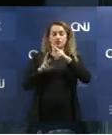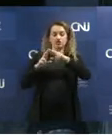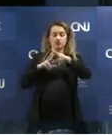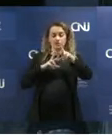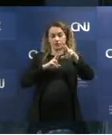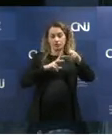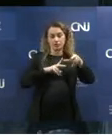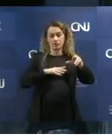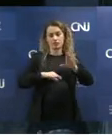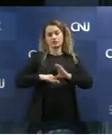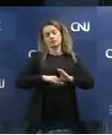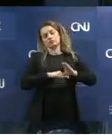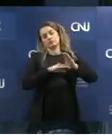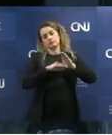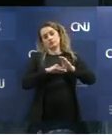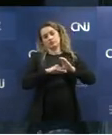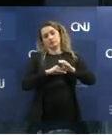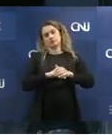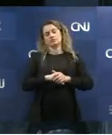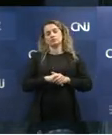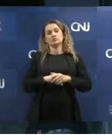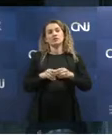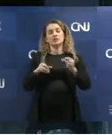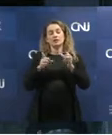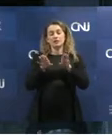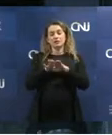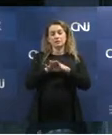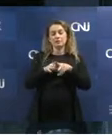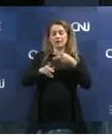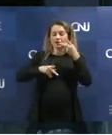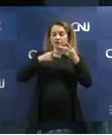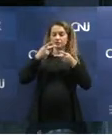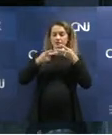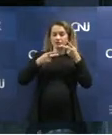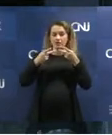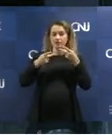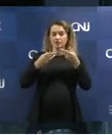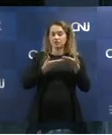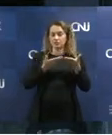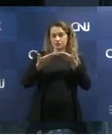e as palavras brilhantes e sábias ditas por Vossa Excelência. Muito obrigado!